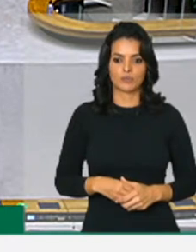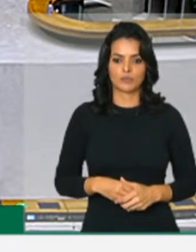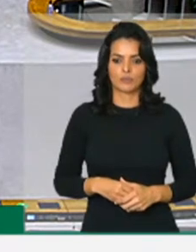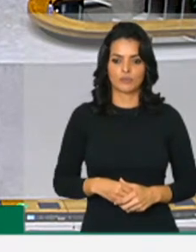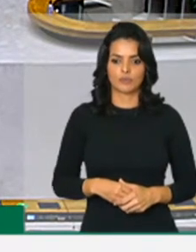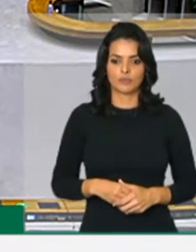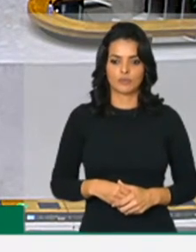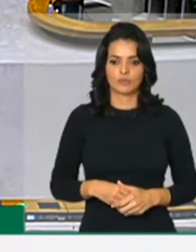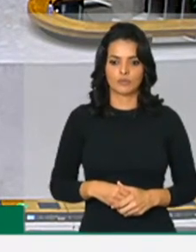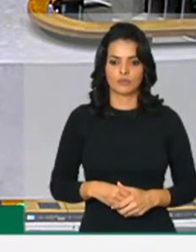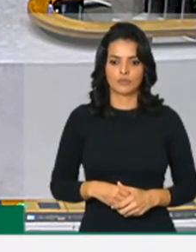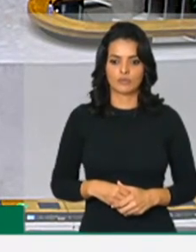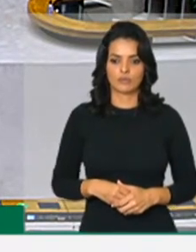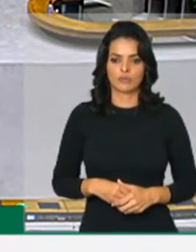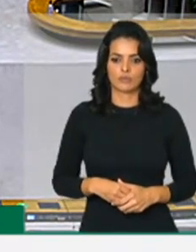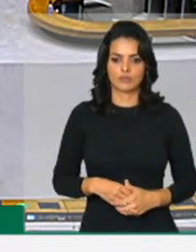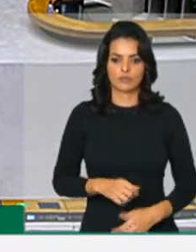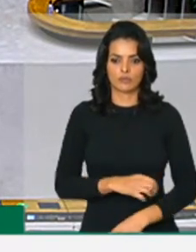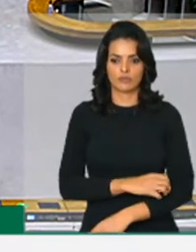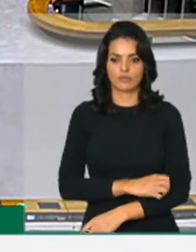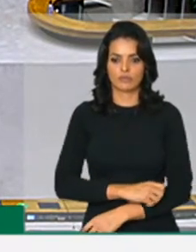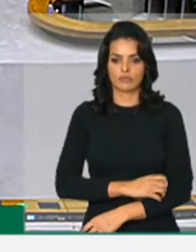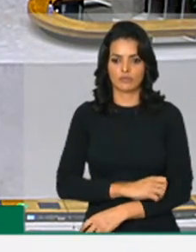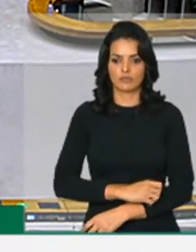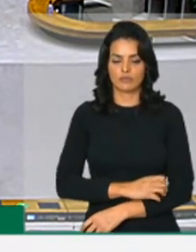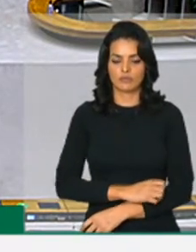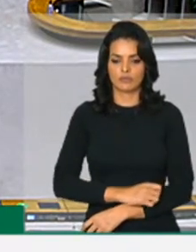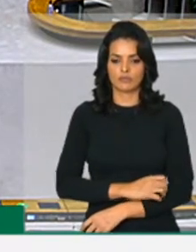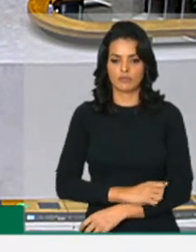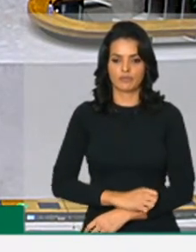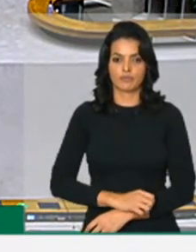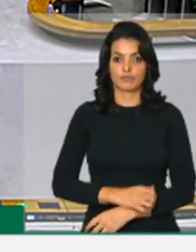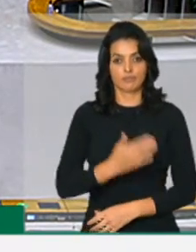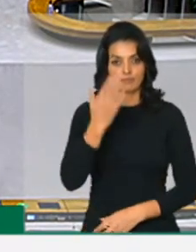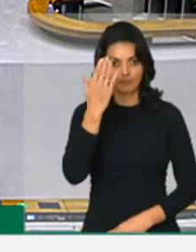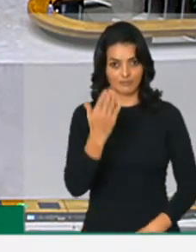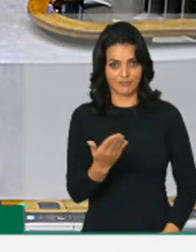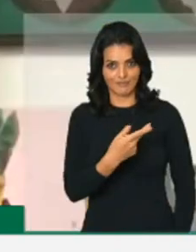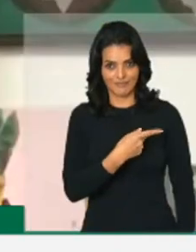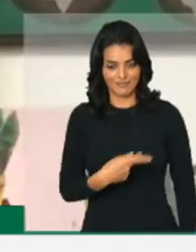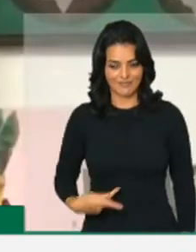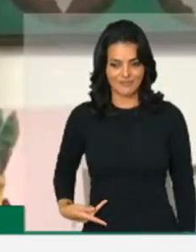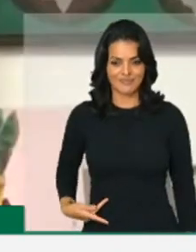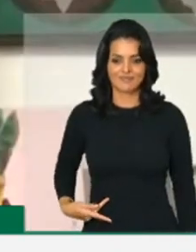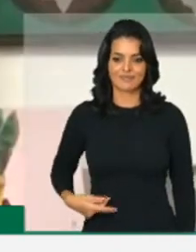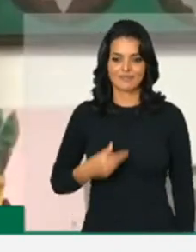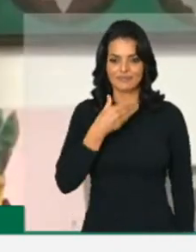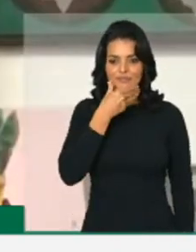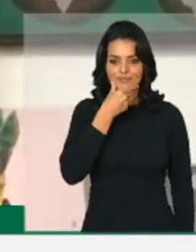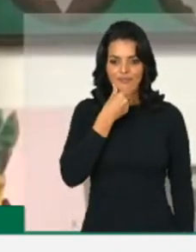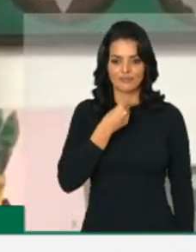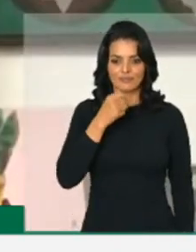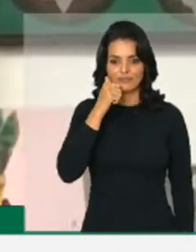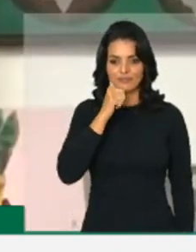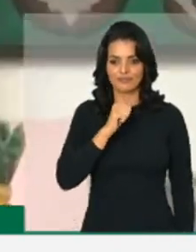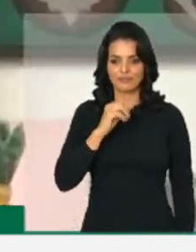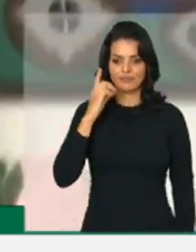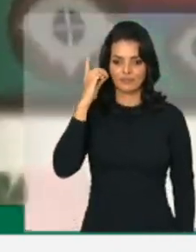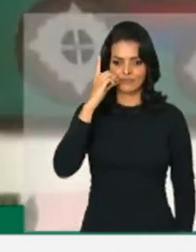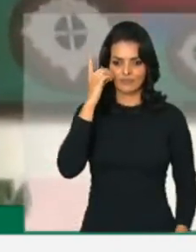HOJE É O DIA NACIONAL DOS TRABALHADORES E TRABALHADORAS DOMÀSTICAS É UM DIA... EM